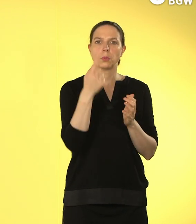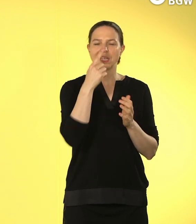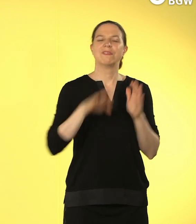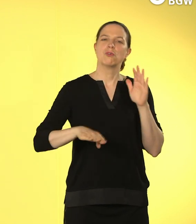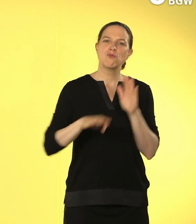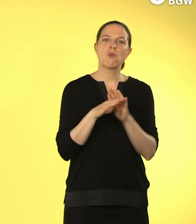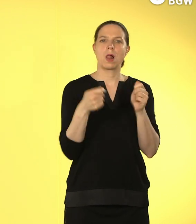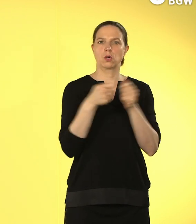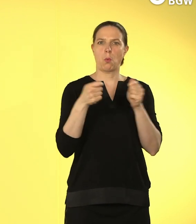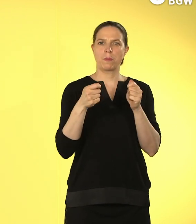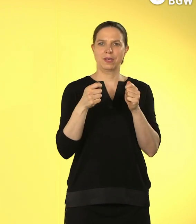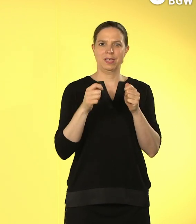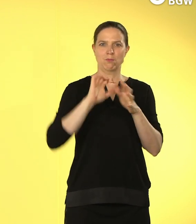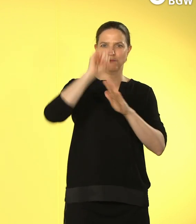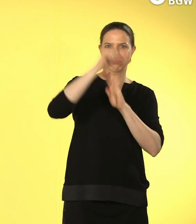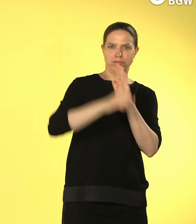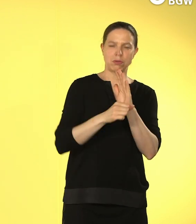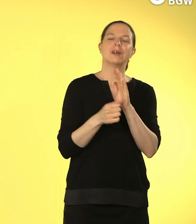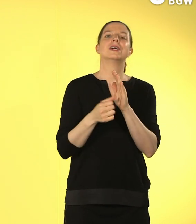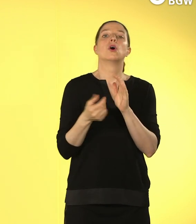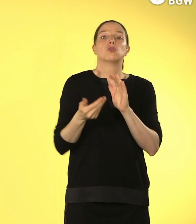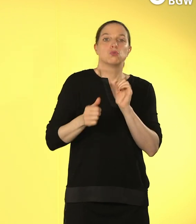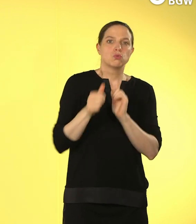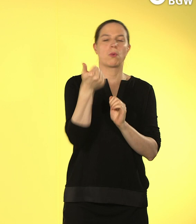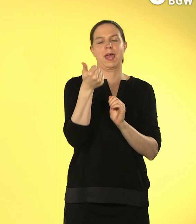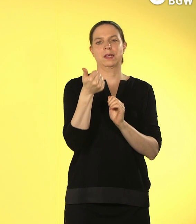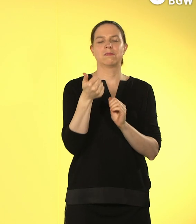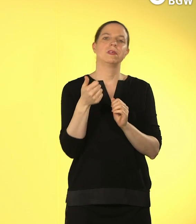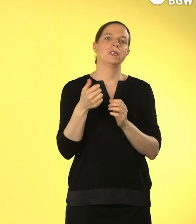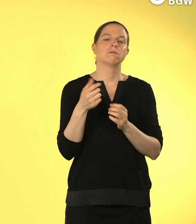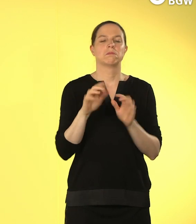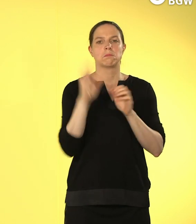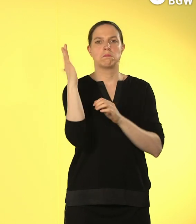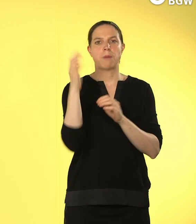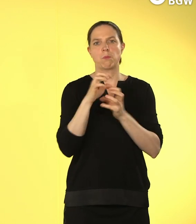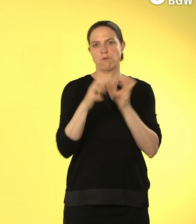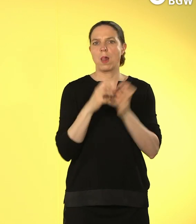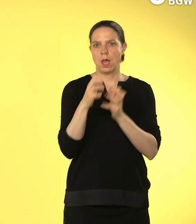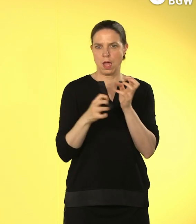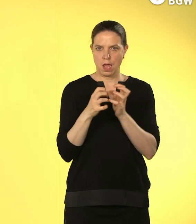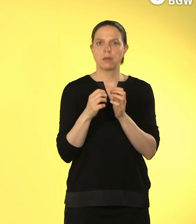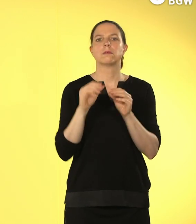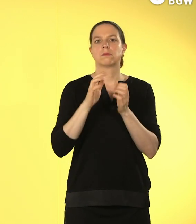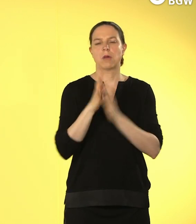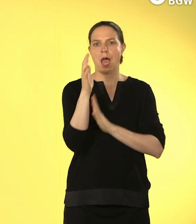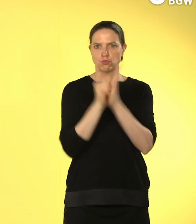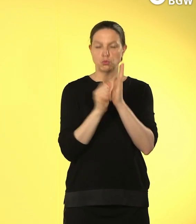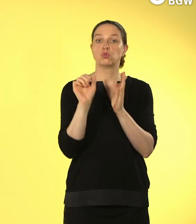sind Baumwollhandschuhe. Die saugen den Schweiß auf, damit sich das Klima in den Handschuhen verbessert.